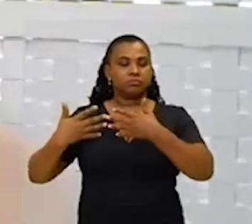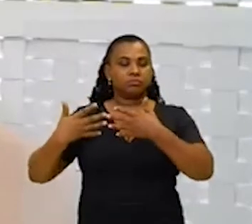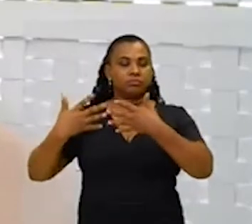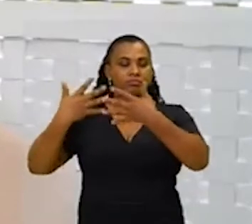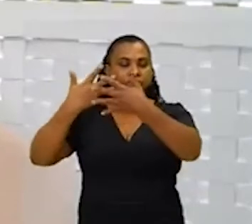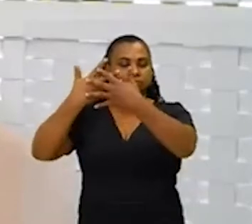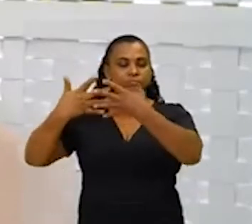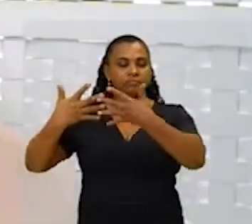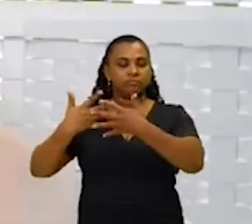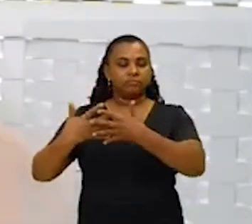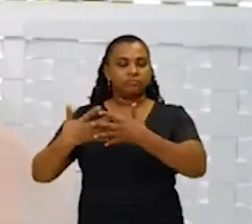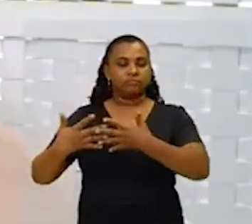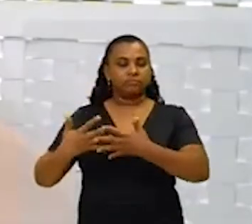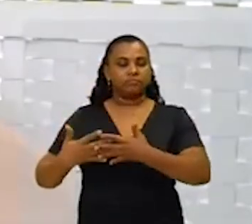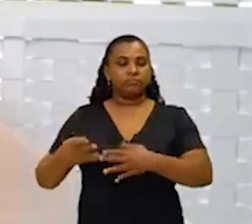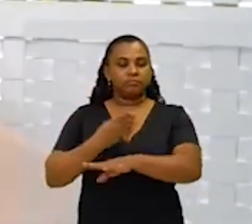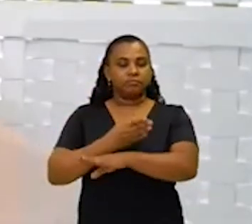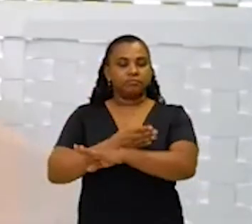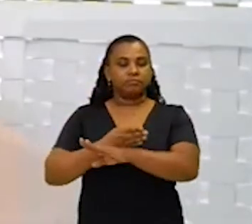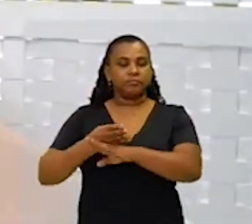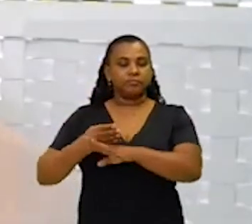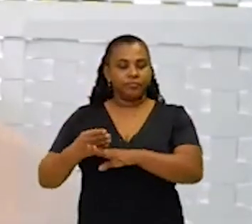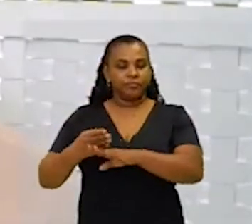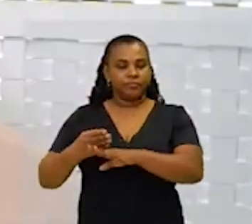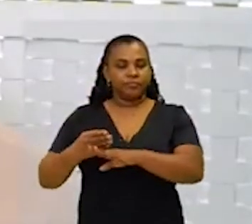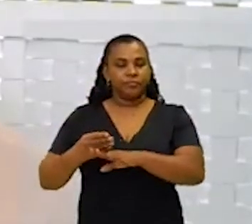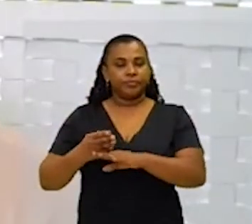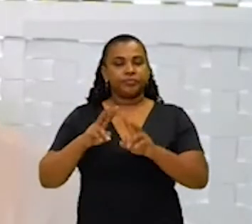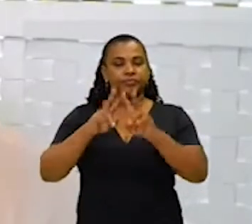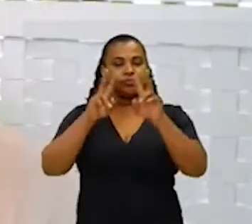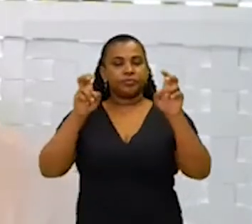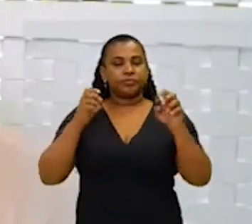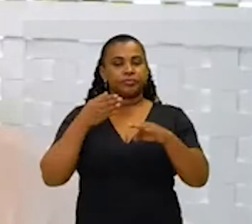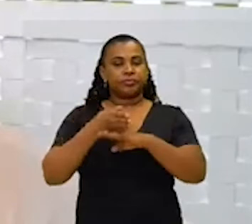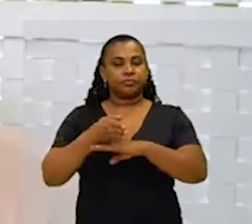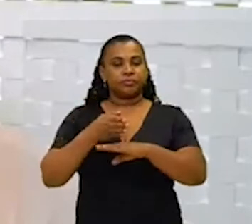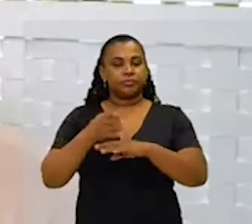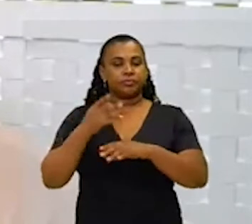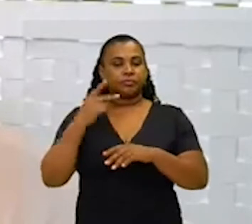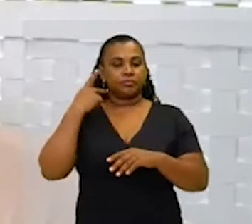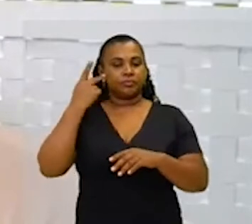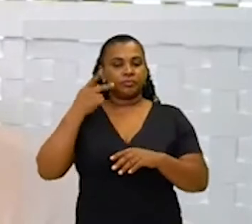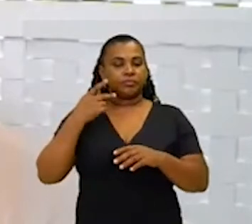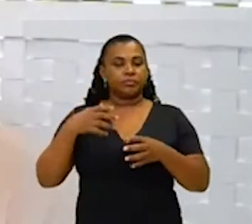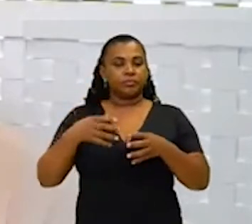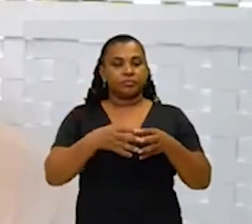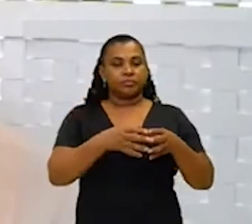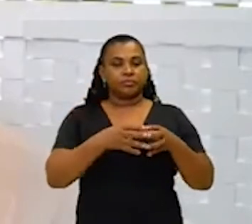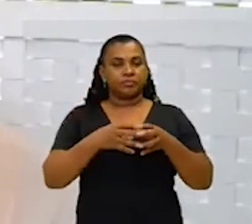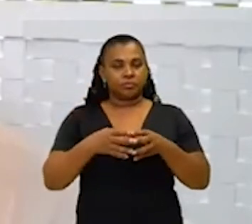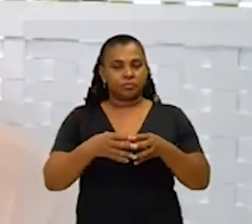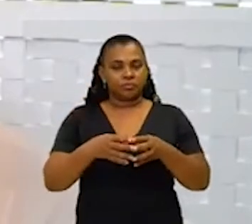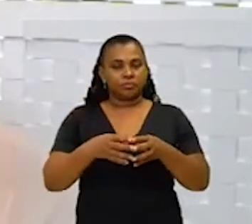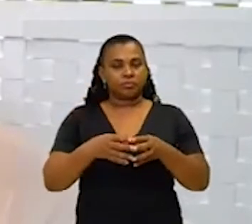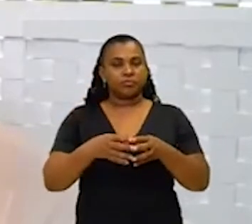Esse é o tema da participação política para os grupos e lá estão chorando aqui de grupos